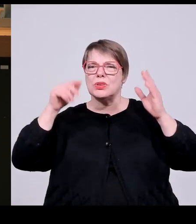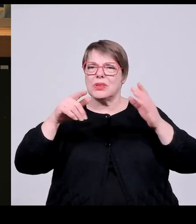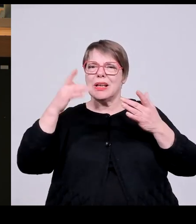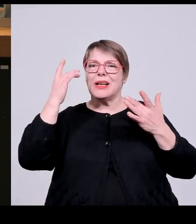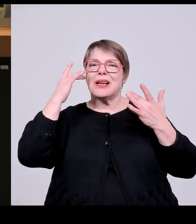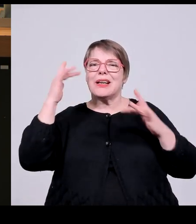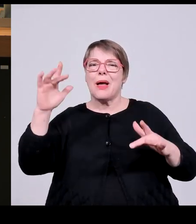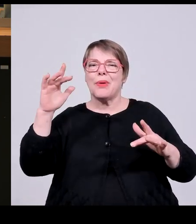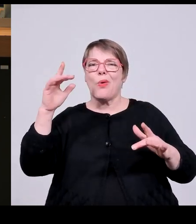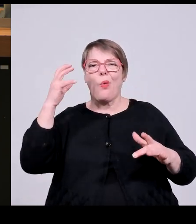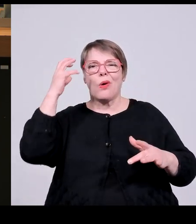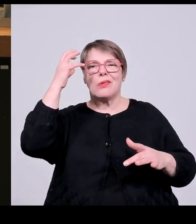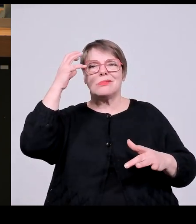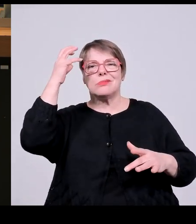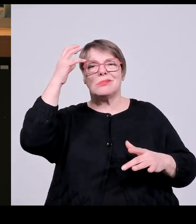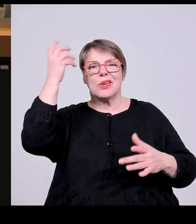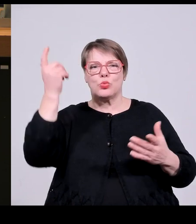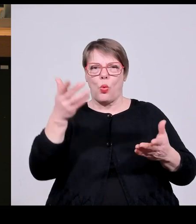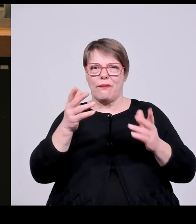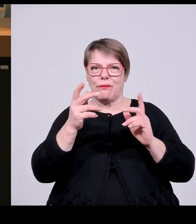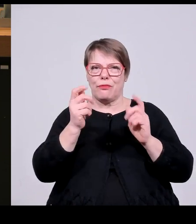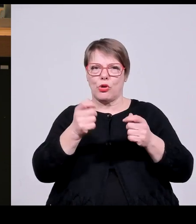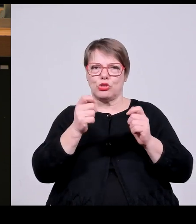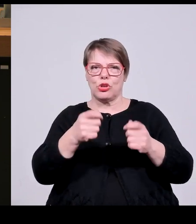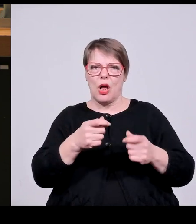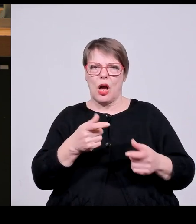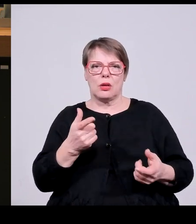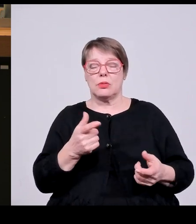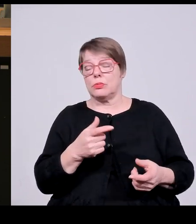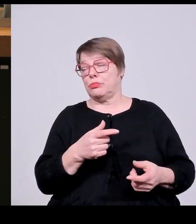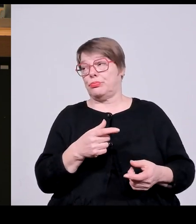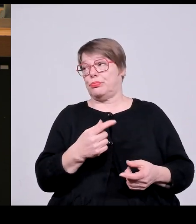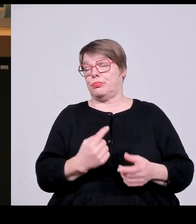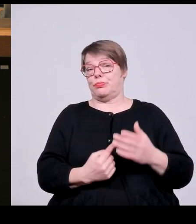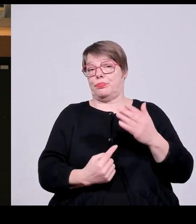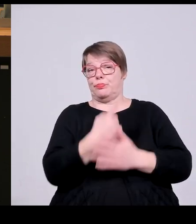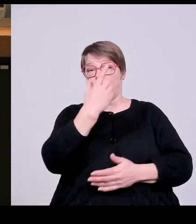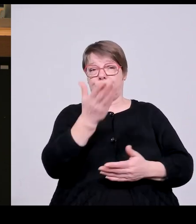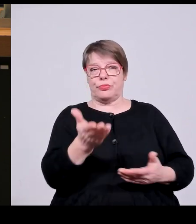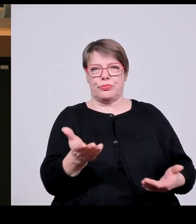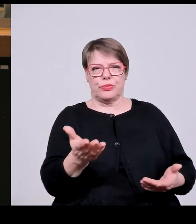funktioniert tatsächlich, in dem man Spekulanten rausschmeißt, indem man Investoren aus Steueroasen das